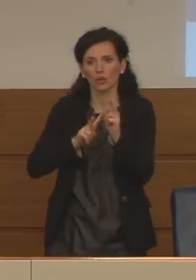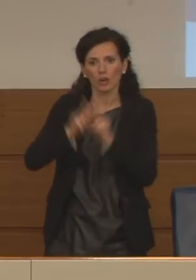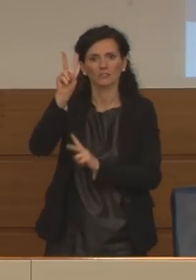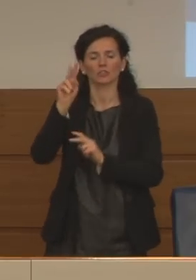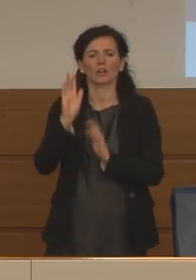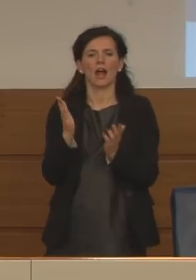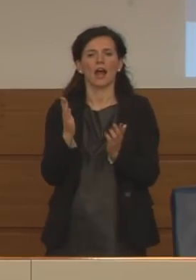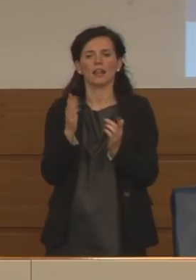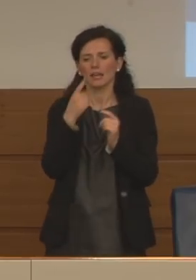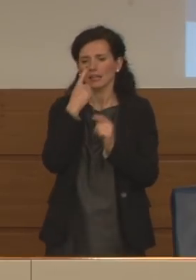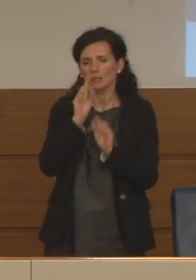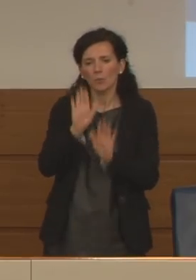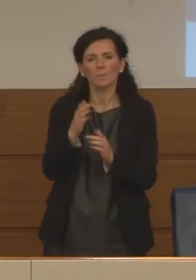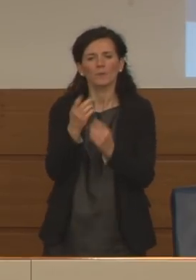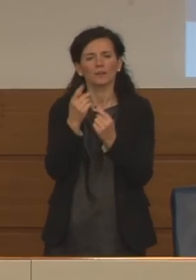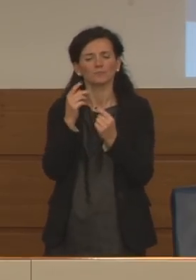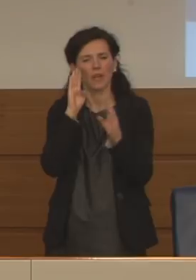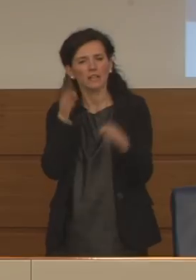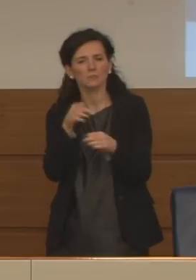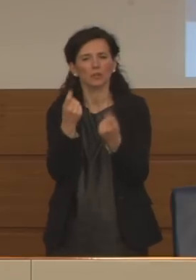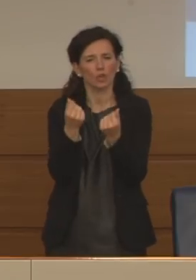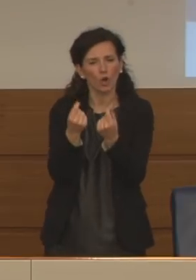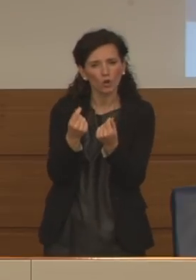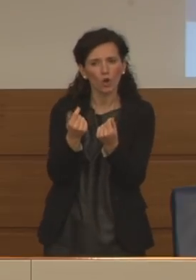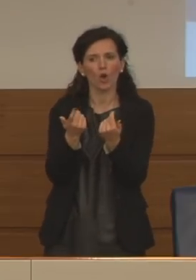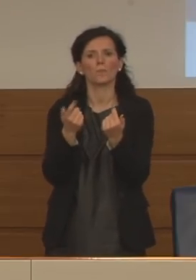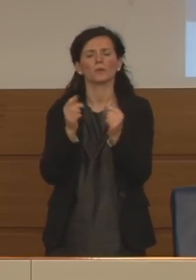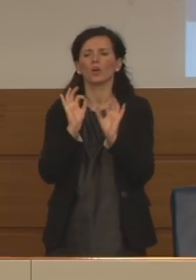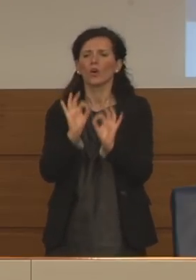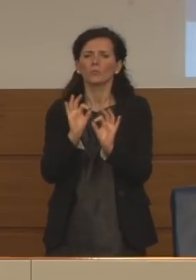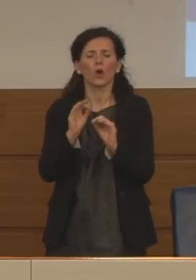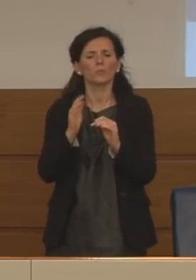fondamentale e accessorio a carico della propria amministrazione, il